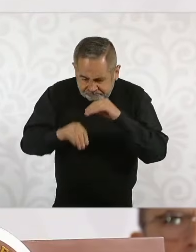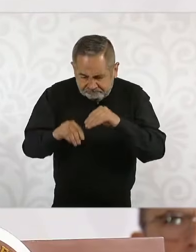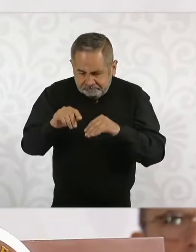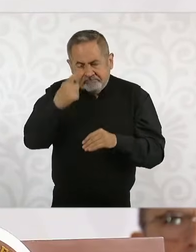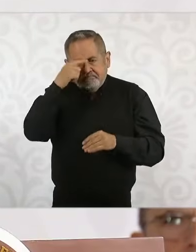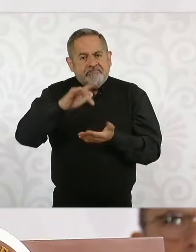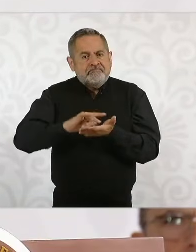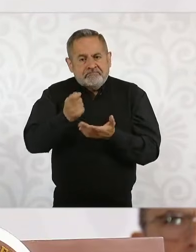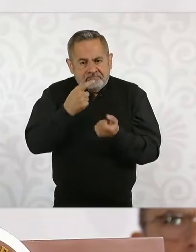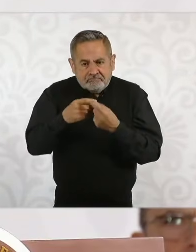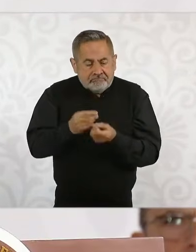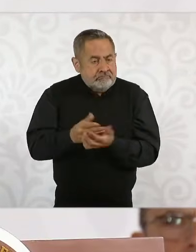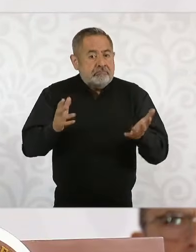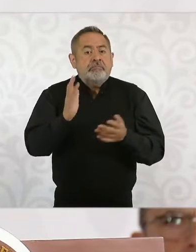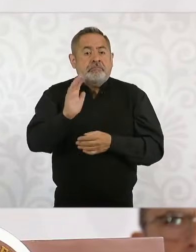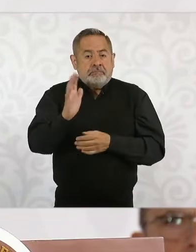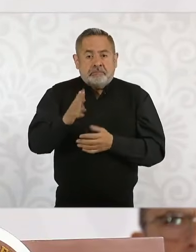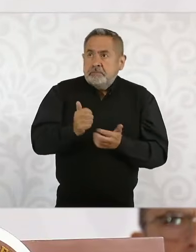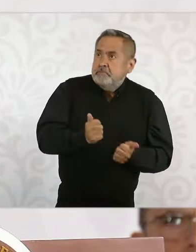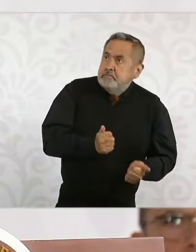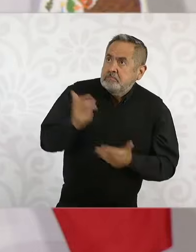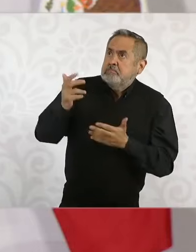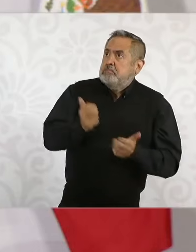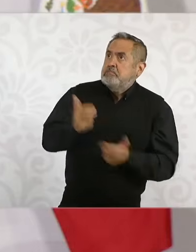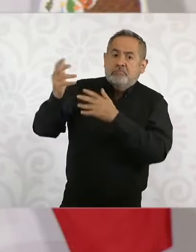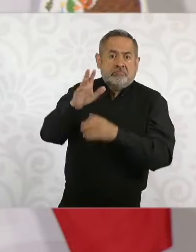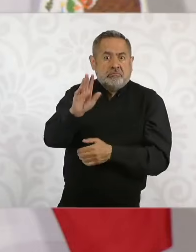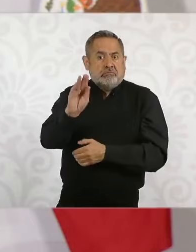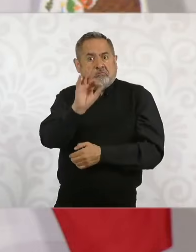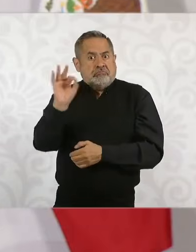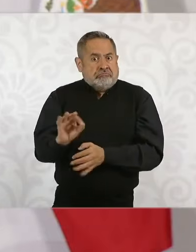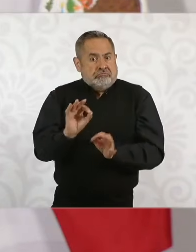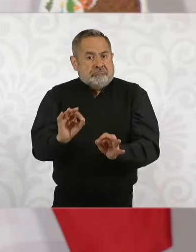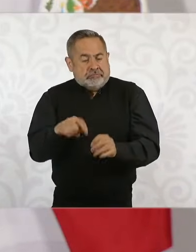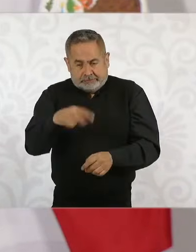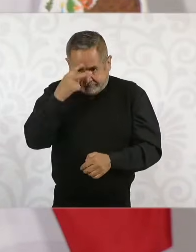de los cuales ya exportamos casi al 90%. Eso está sucediendo en México. Son principios